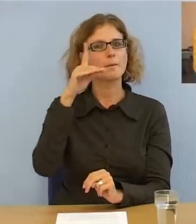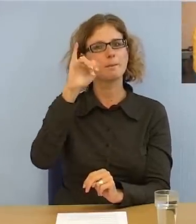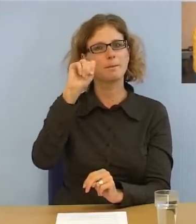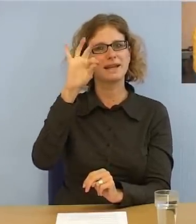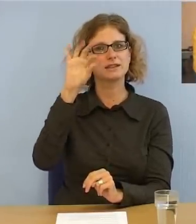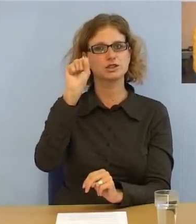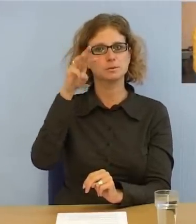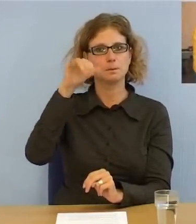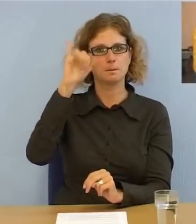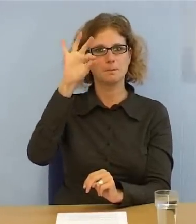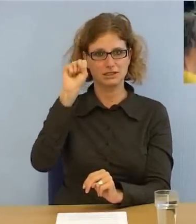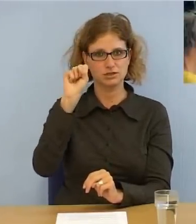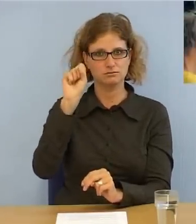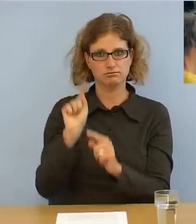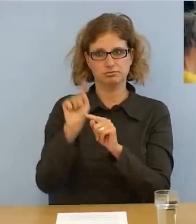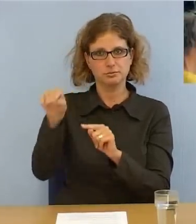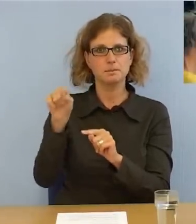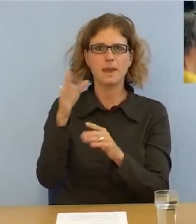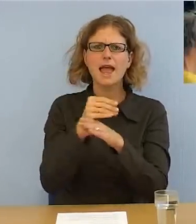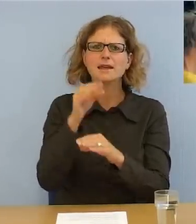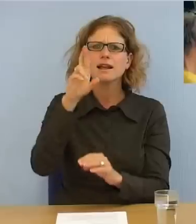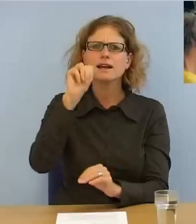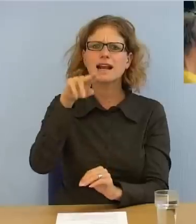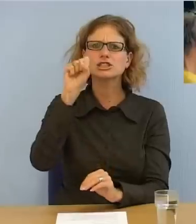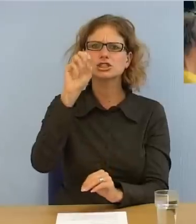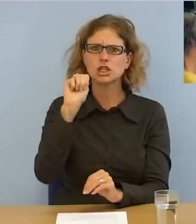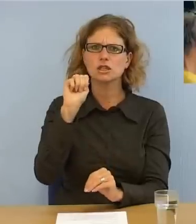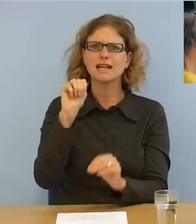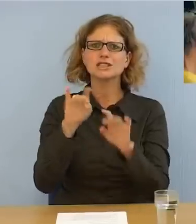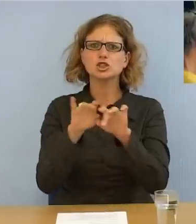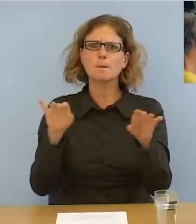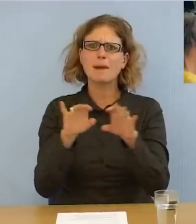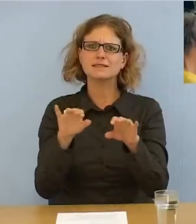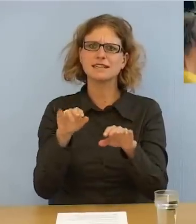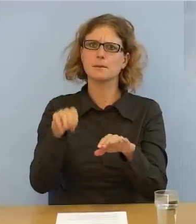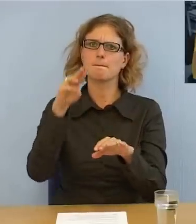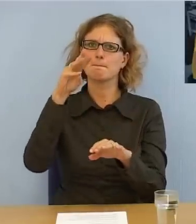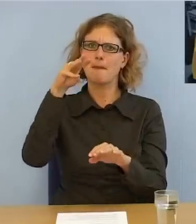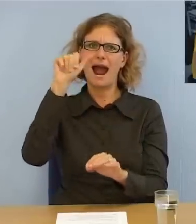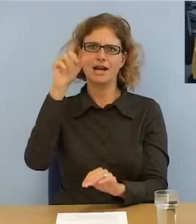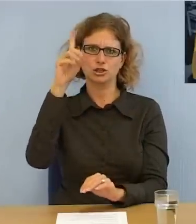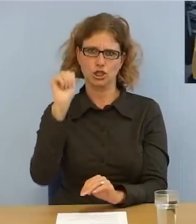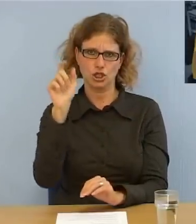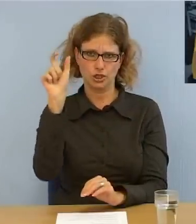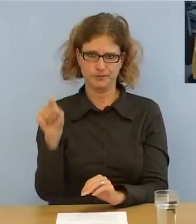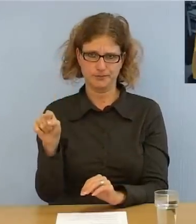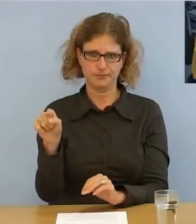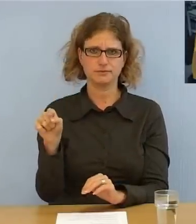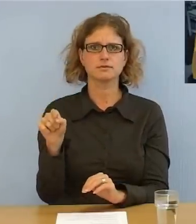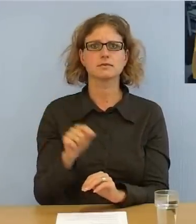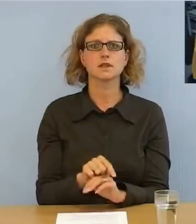kwam de dove Piet Smits terecht bij Rense Instruments in Made.